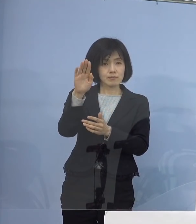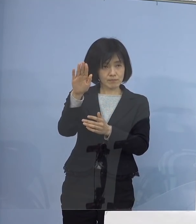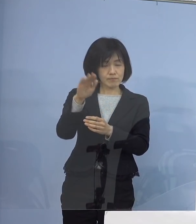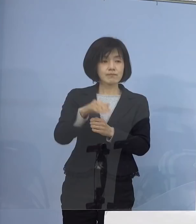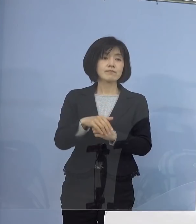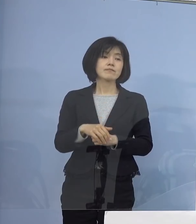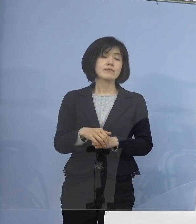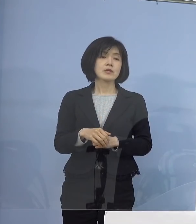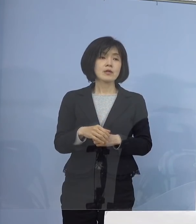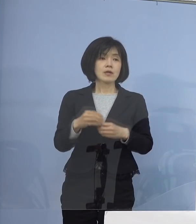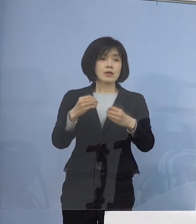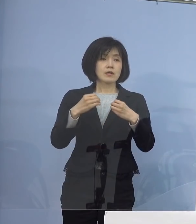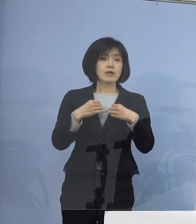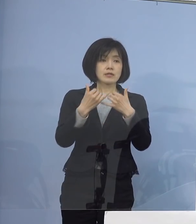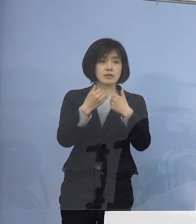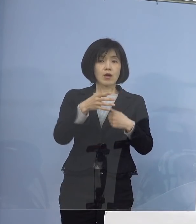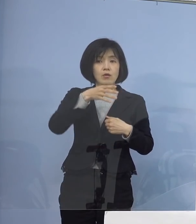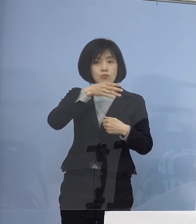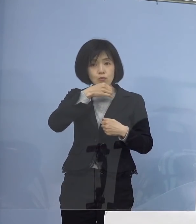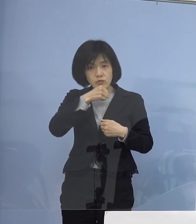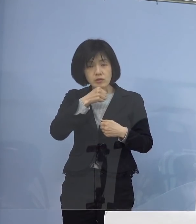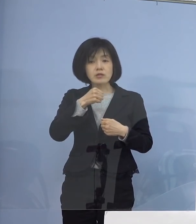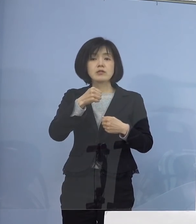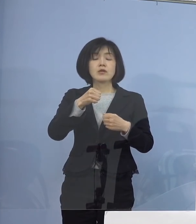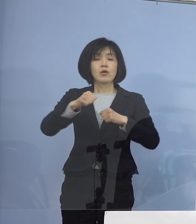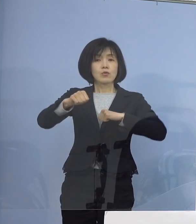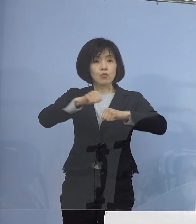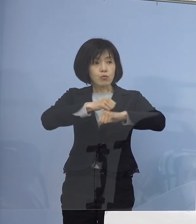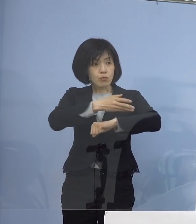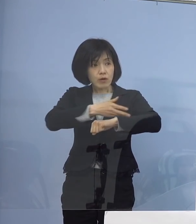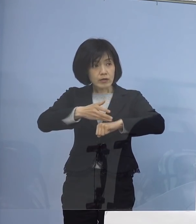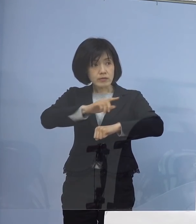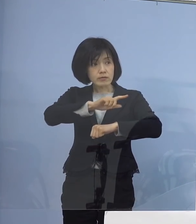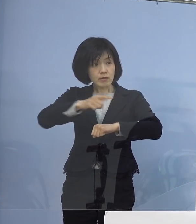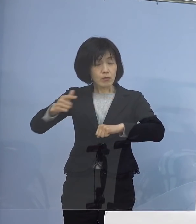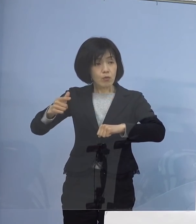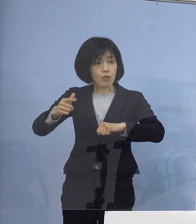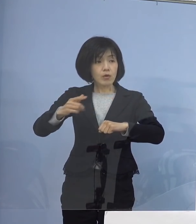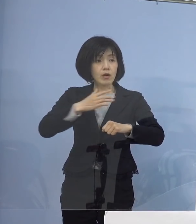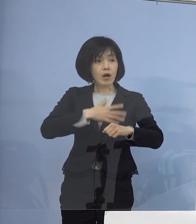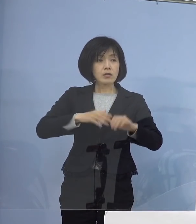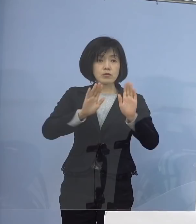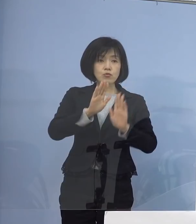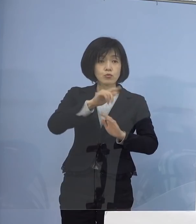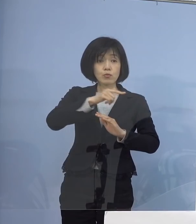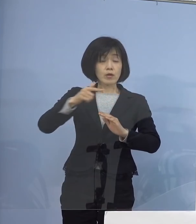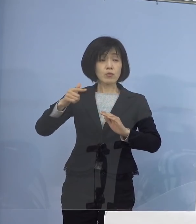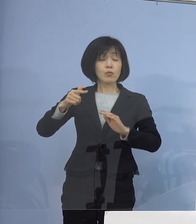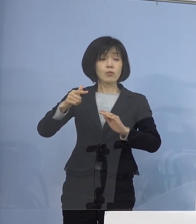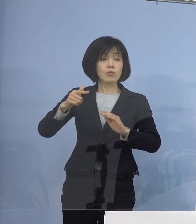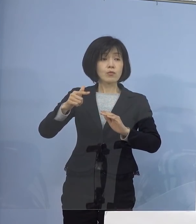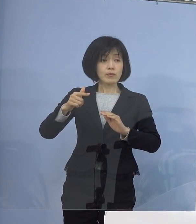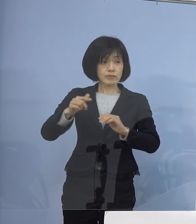感染者の年代また主な行動歴 そして症状の程度などにつきましては